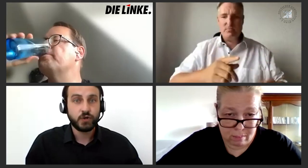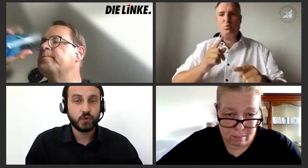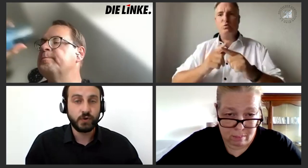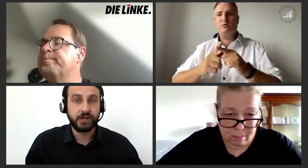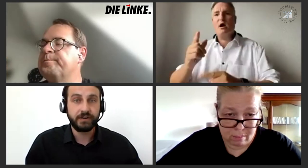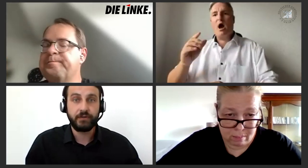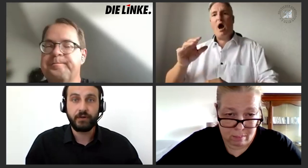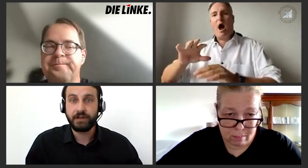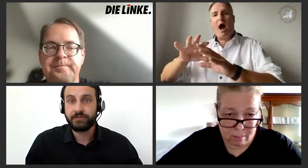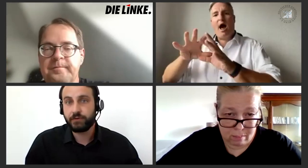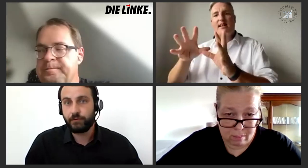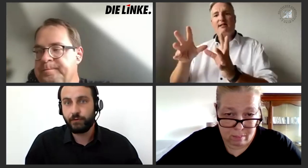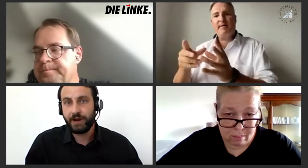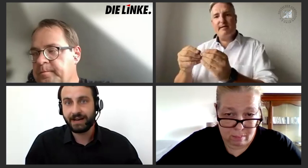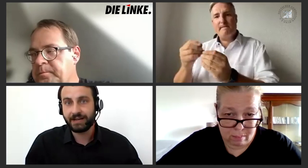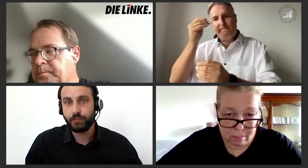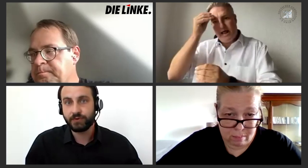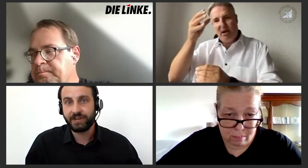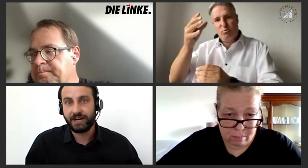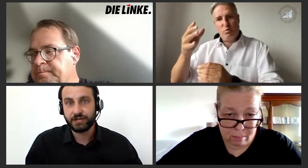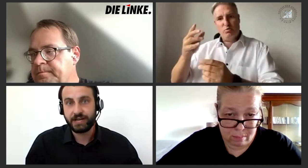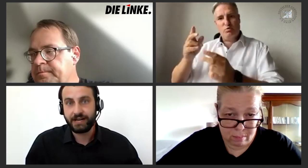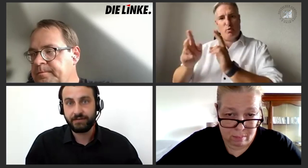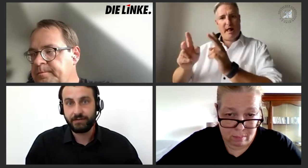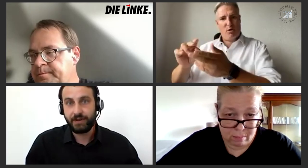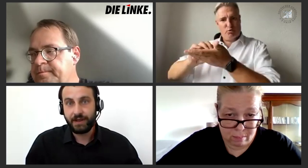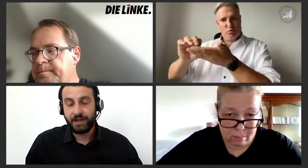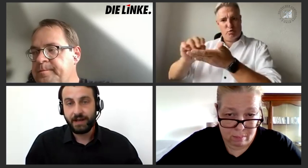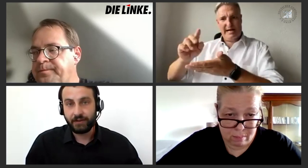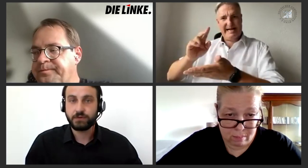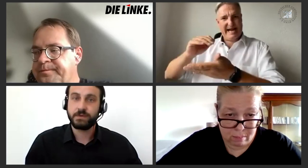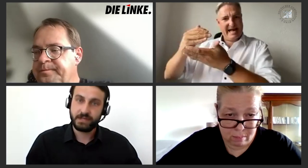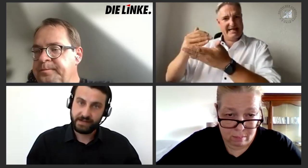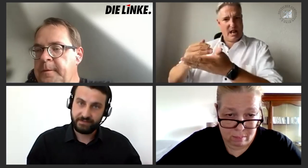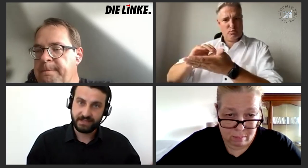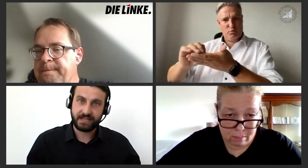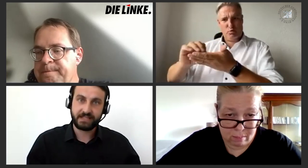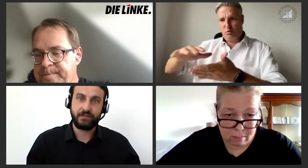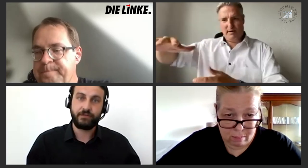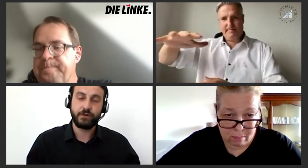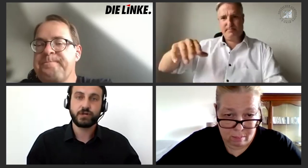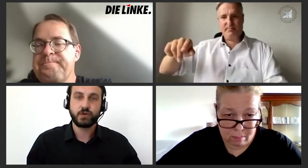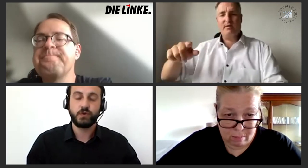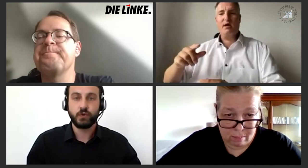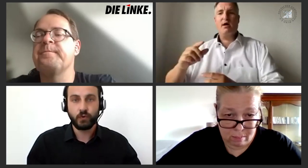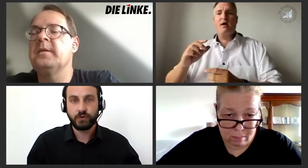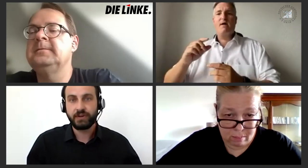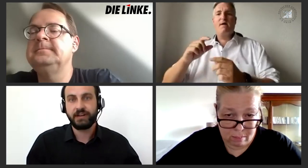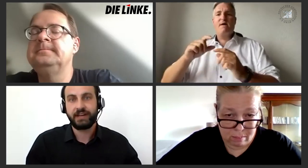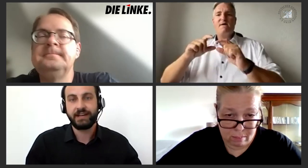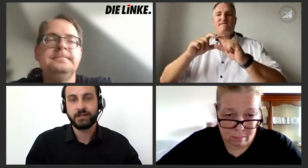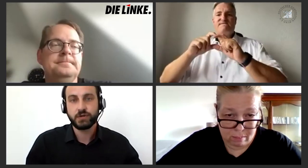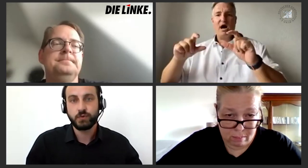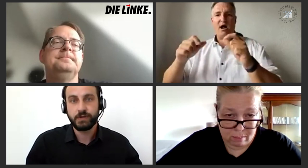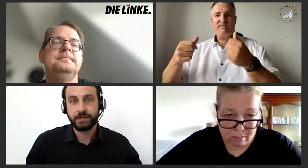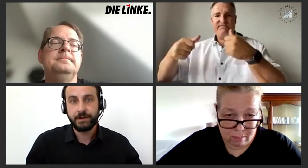allgemeinen Schulen als Förderangebot darstellen? Also speziell, wie gesagt, an den Förderschulen und